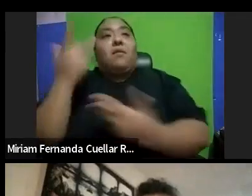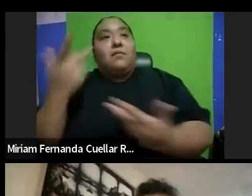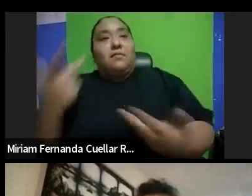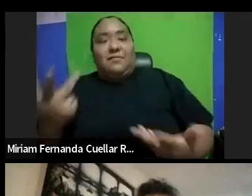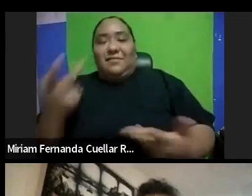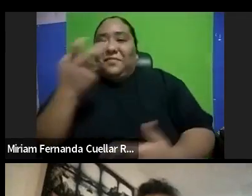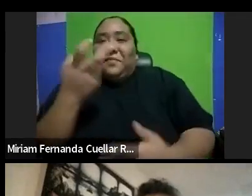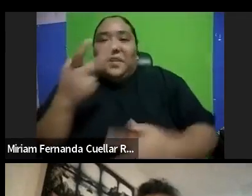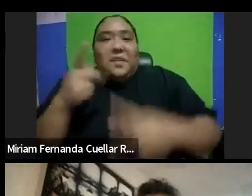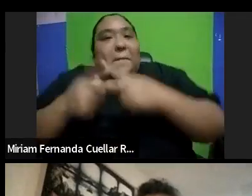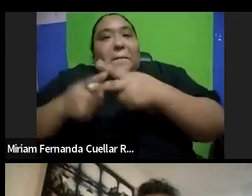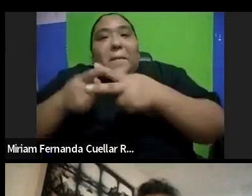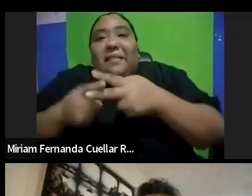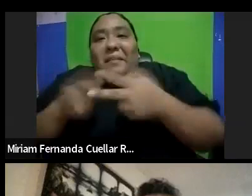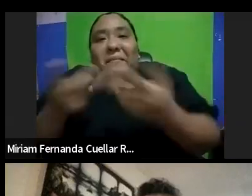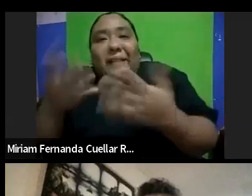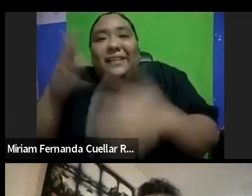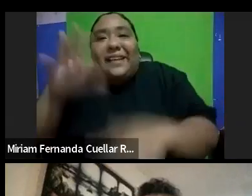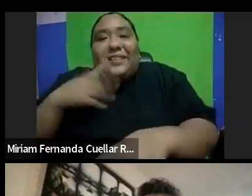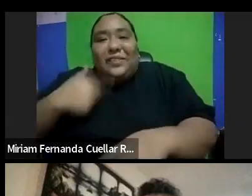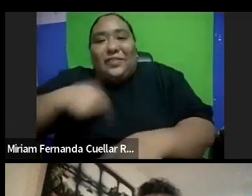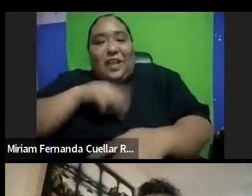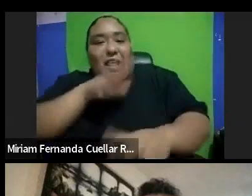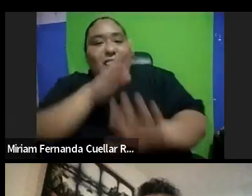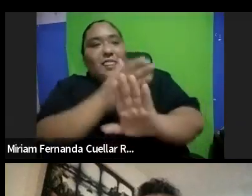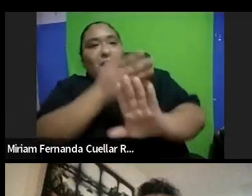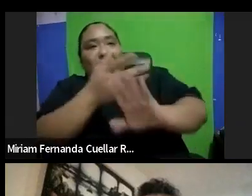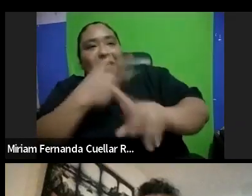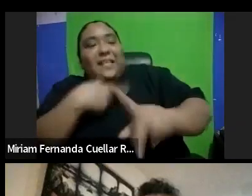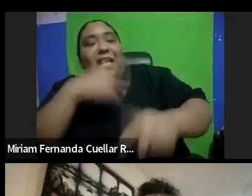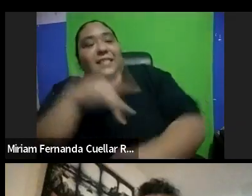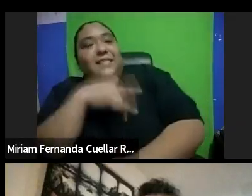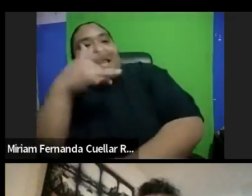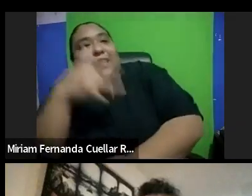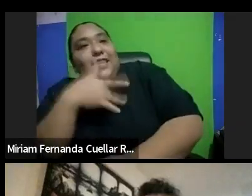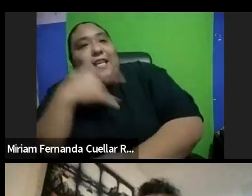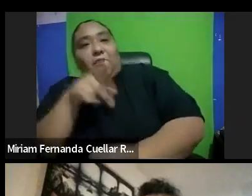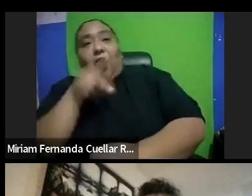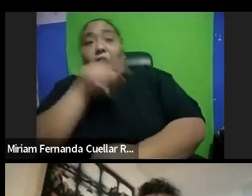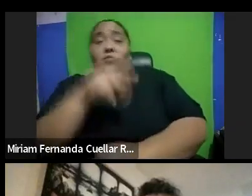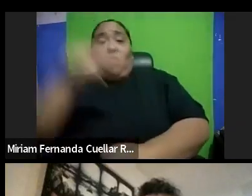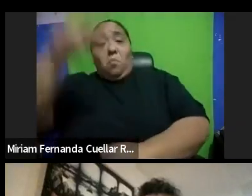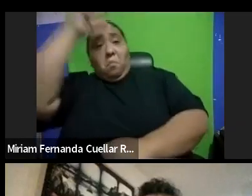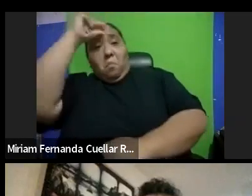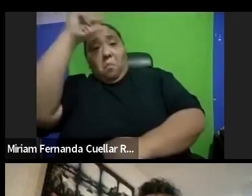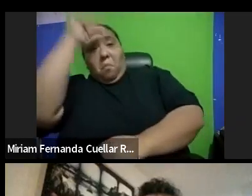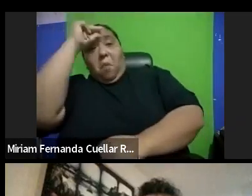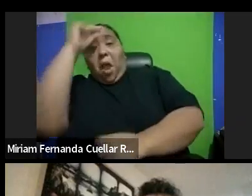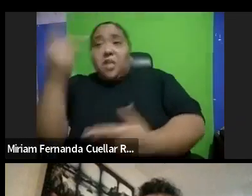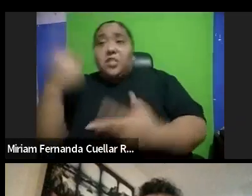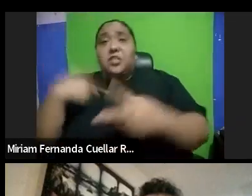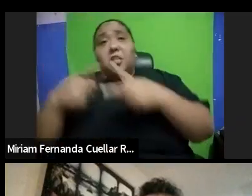se le da las matemáticas las Matemáticas como Matemáticas como este como este Este sentimiento que puede con matemáticas el más